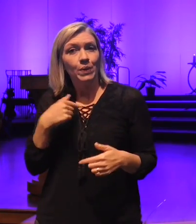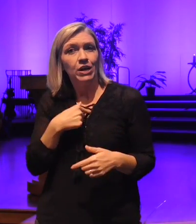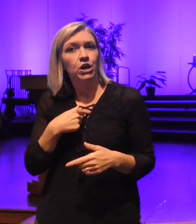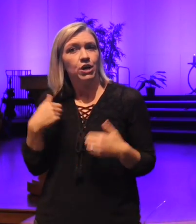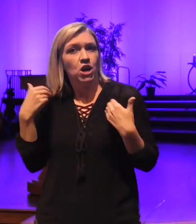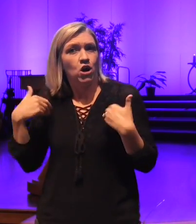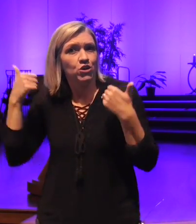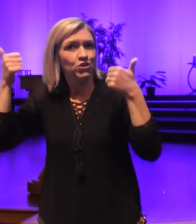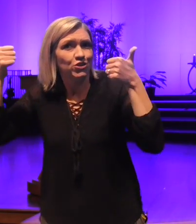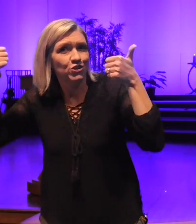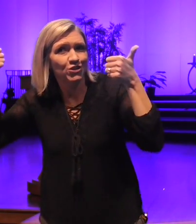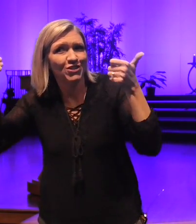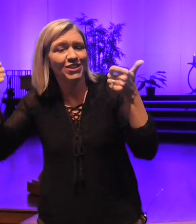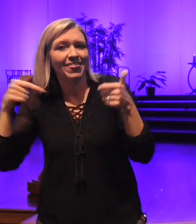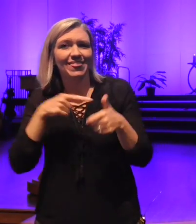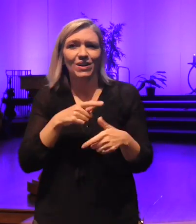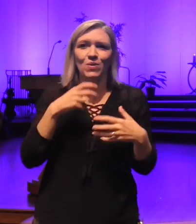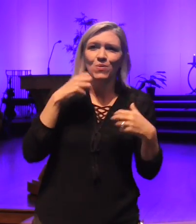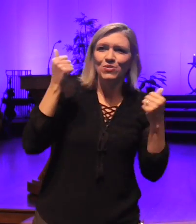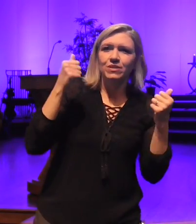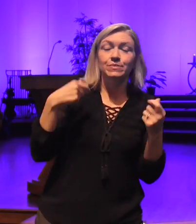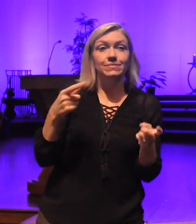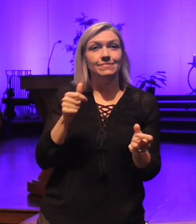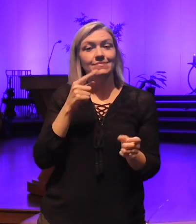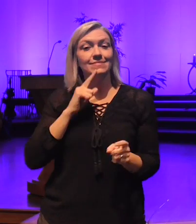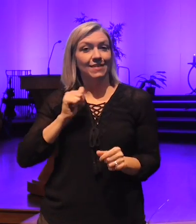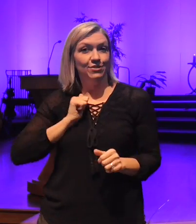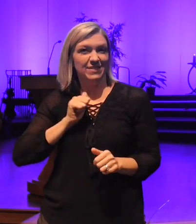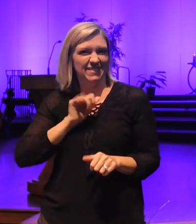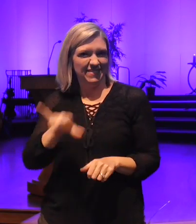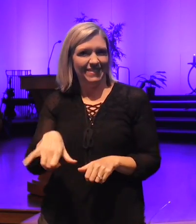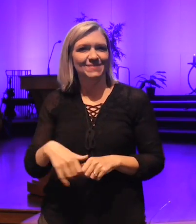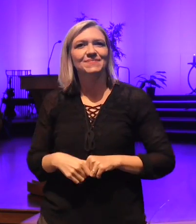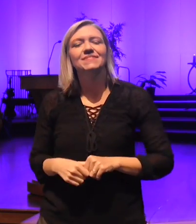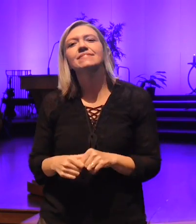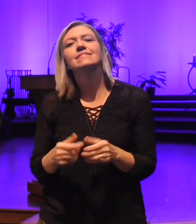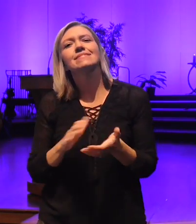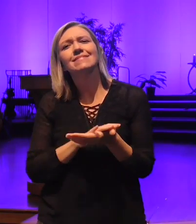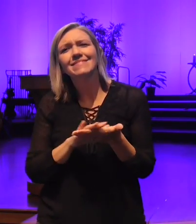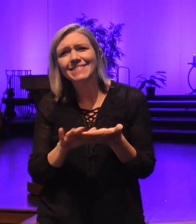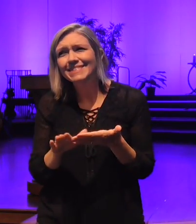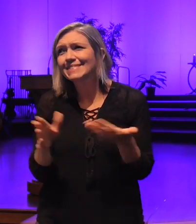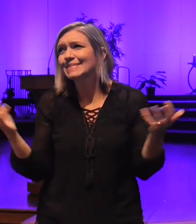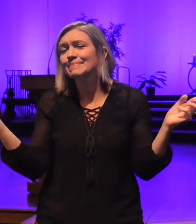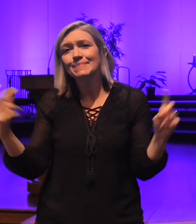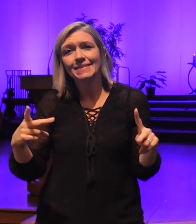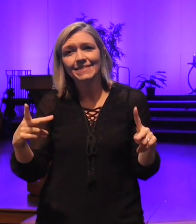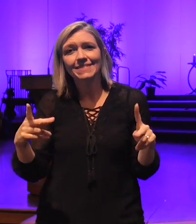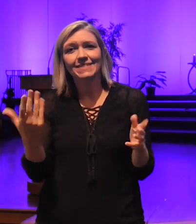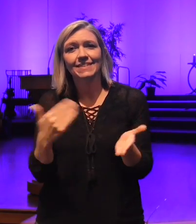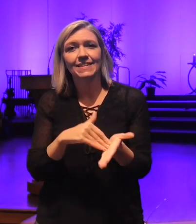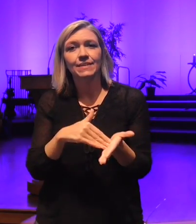, así que nos decimos a nosotros mismos, sí, es encantador estar de regreso y U. Una de las cosas que